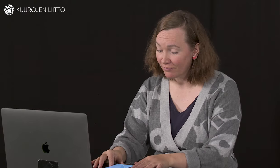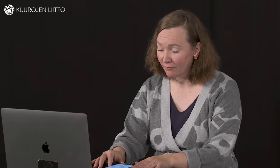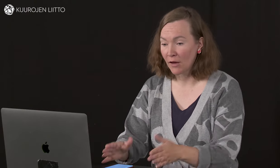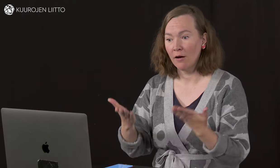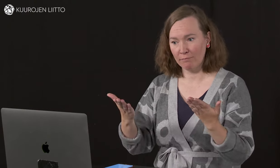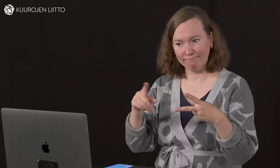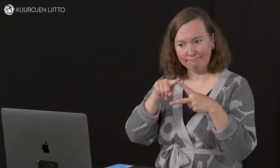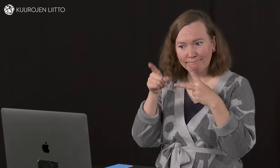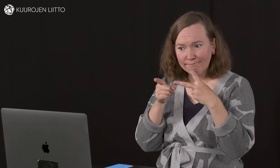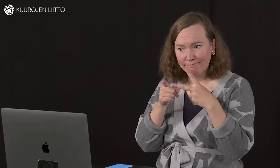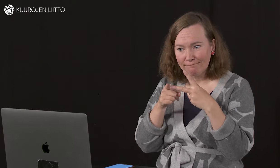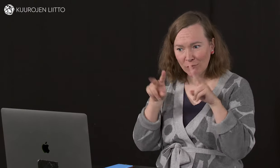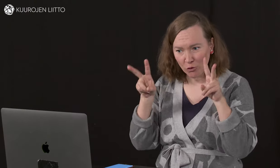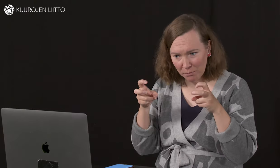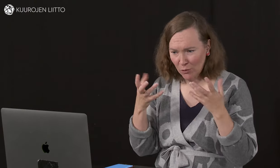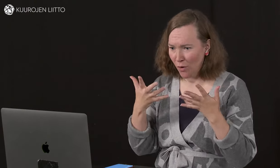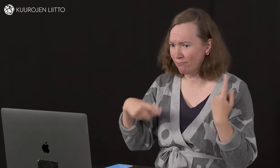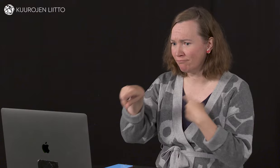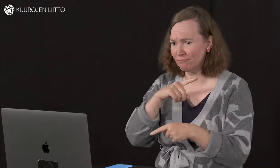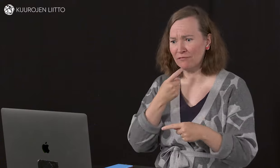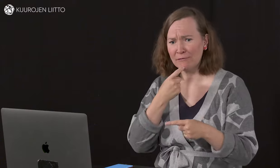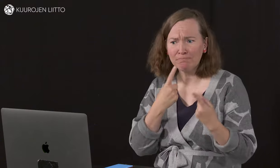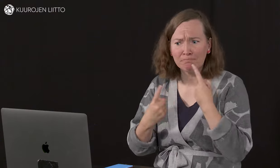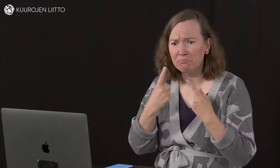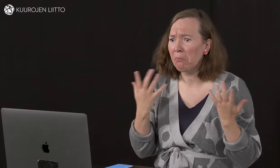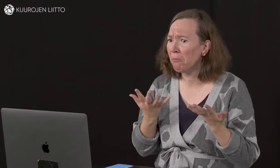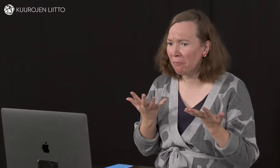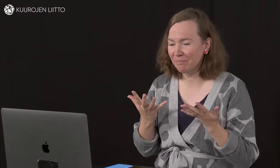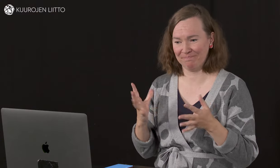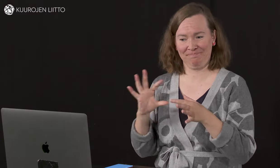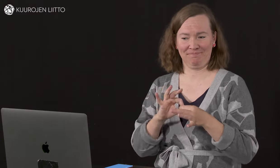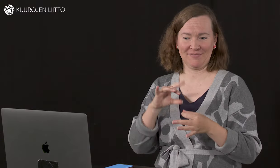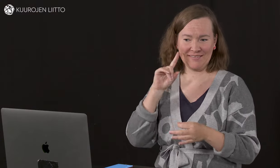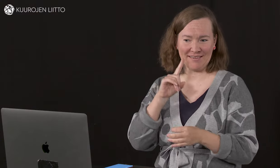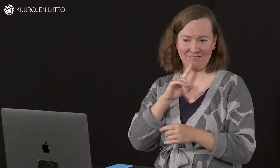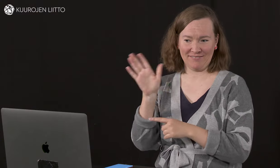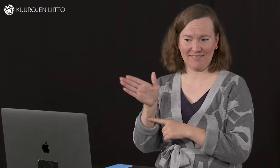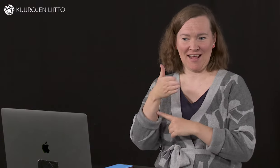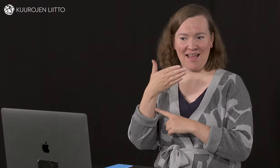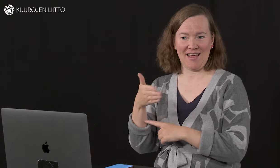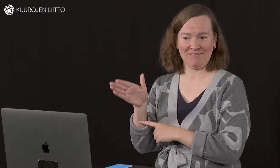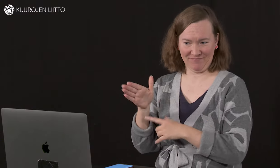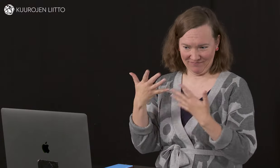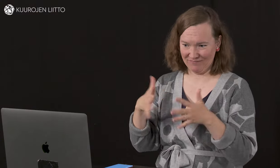Nyt seuraavaan aiheeseen, josta Suomessa on keskusteltu: kuurojen lippu.